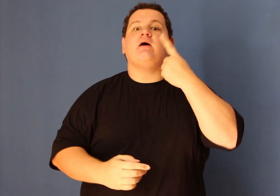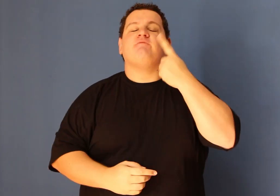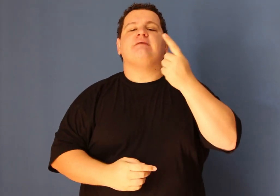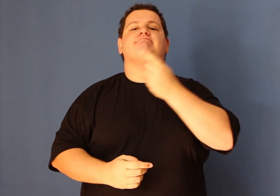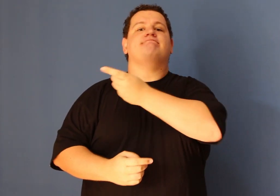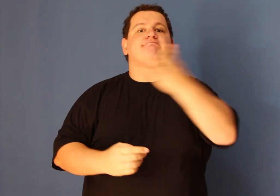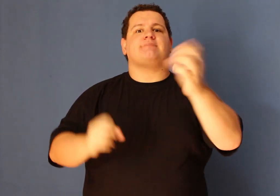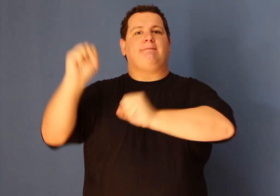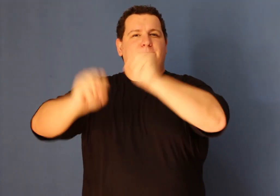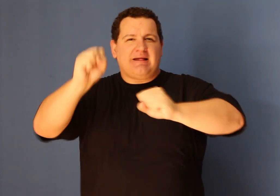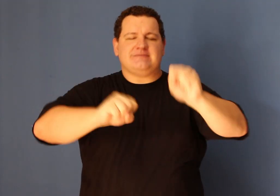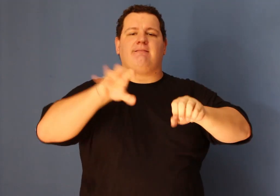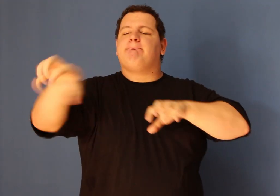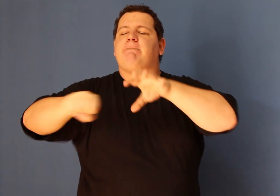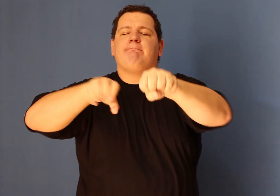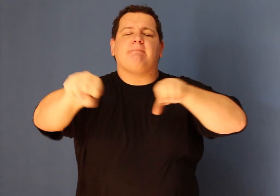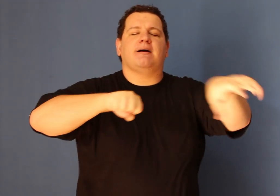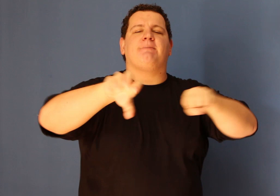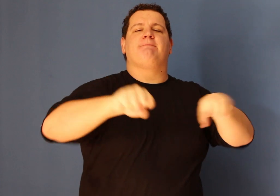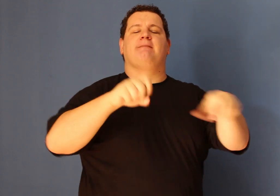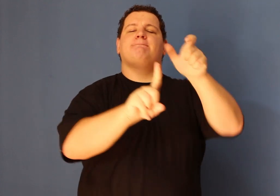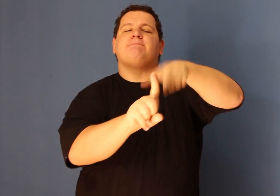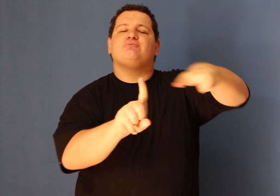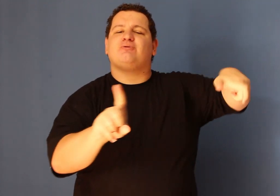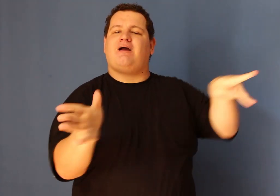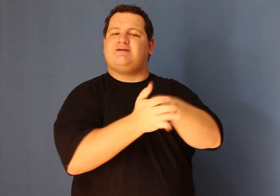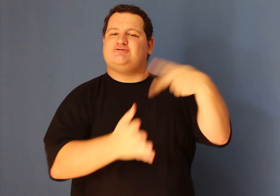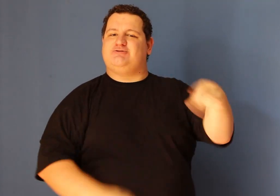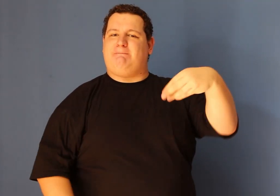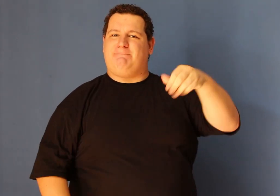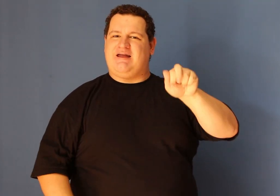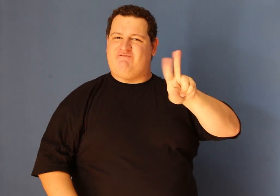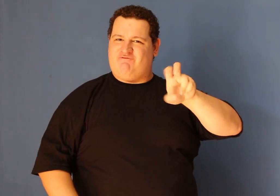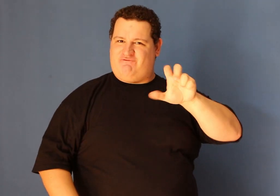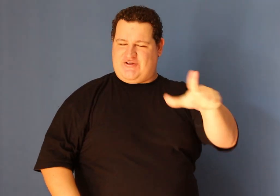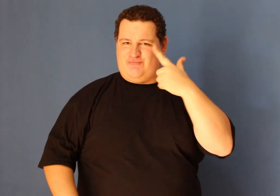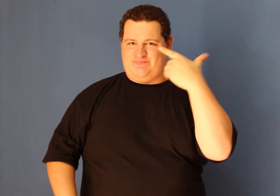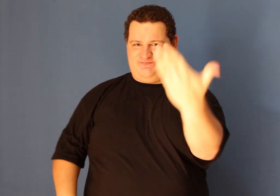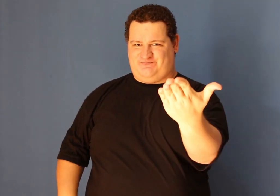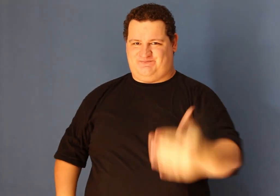Veja os estúdios que pegaram os quais personagens da Marvel.